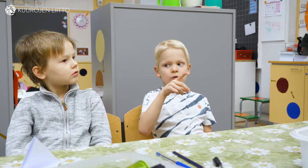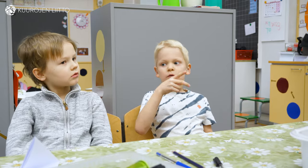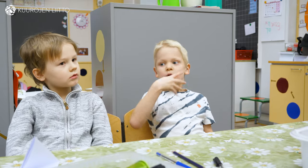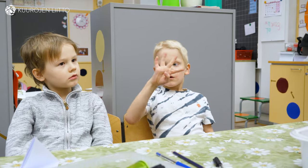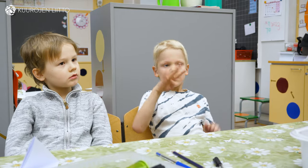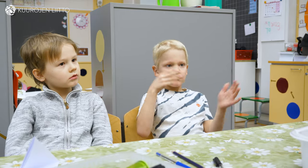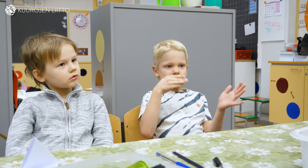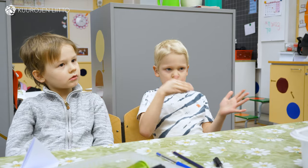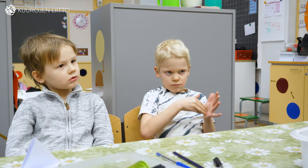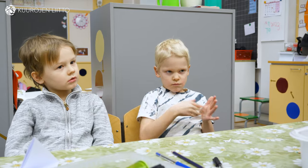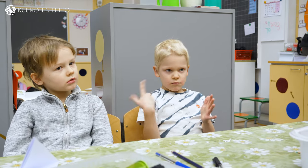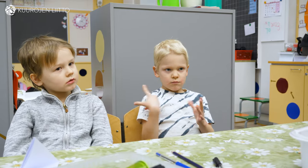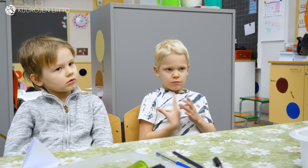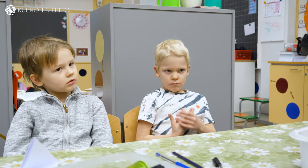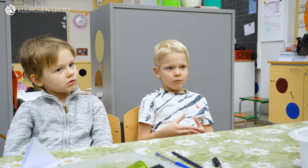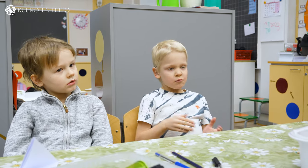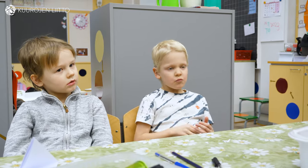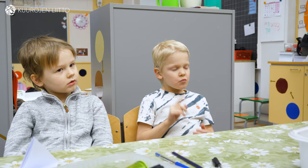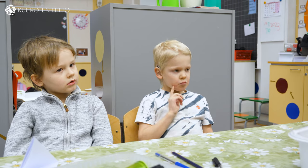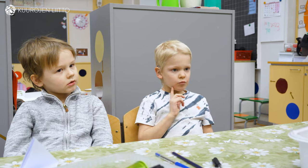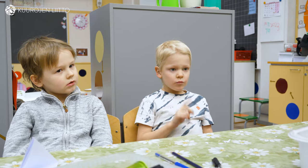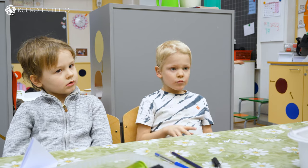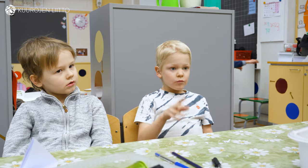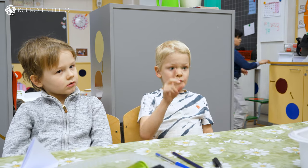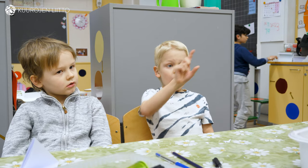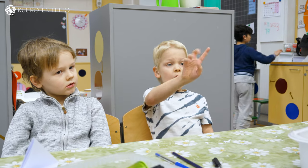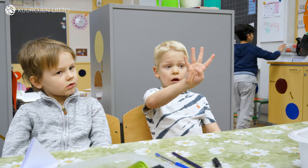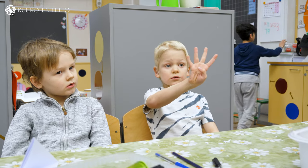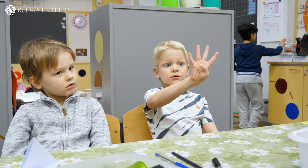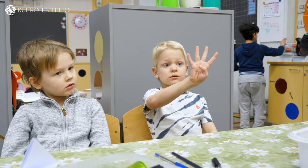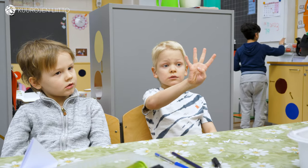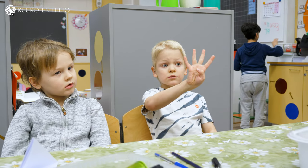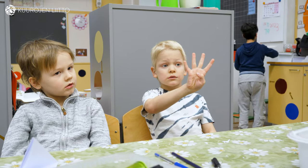Me ollaan Nilaksen kanssa täällä klo 16 asti.